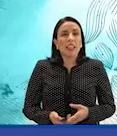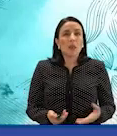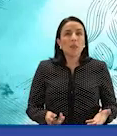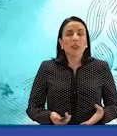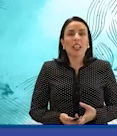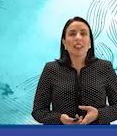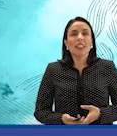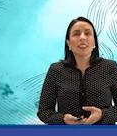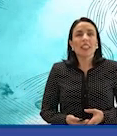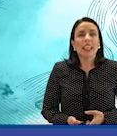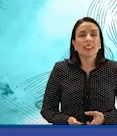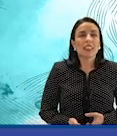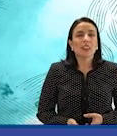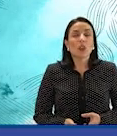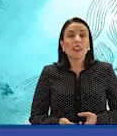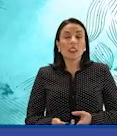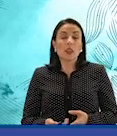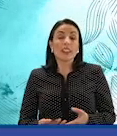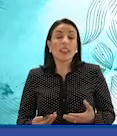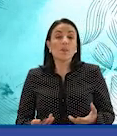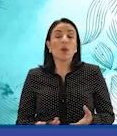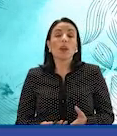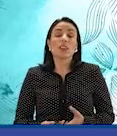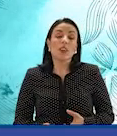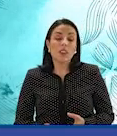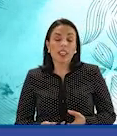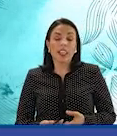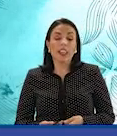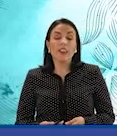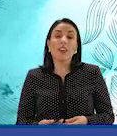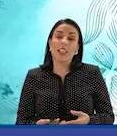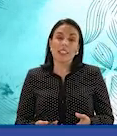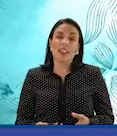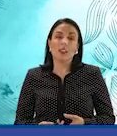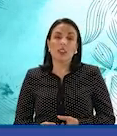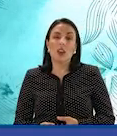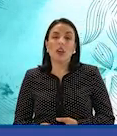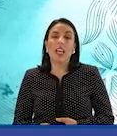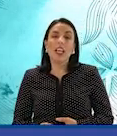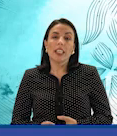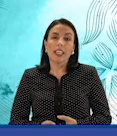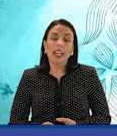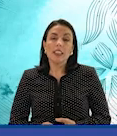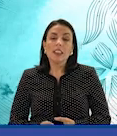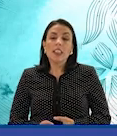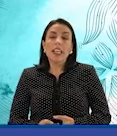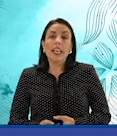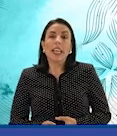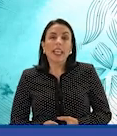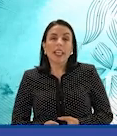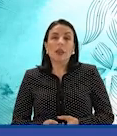Algo importante. Son las razones de improbación que realiza la Contraloría General,